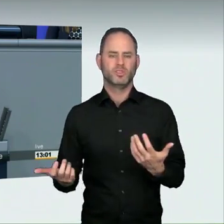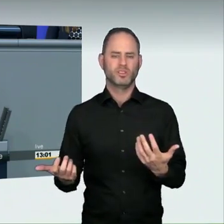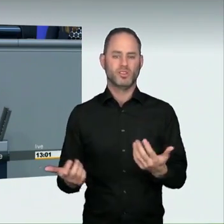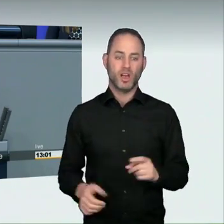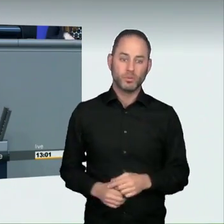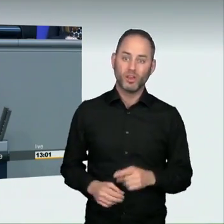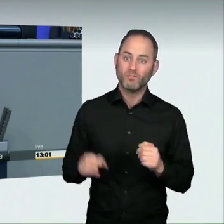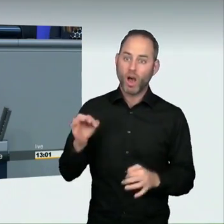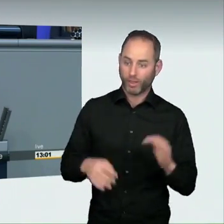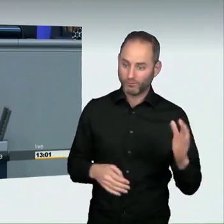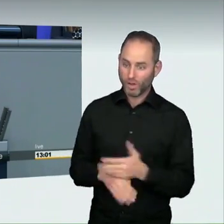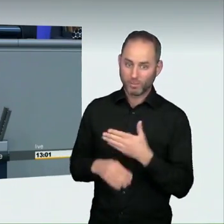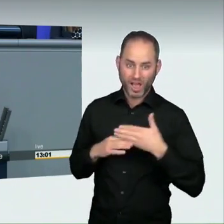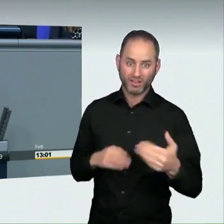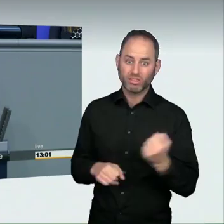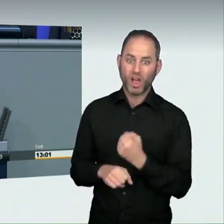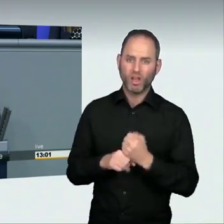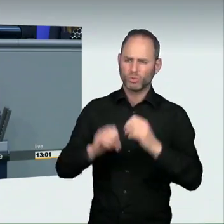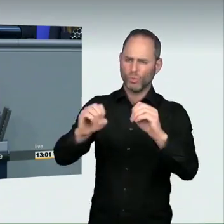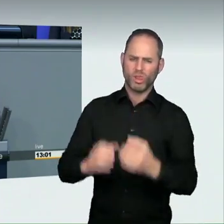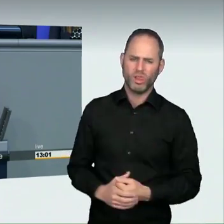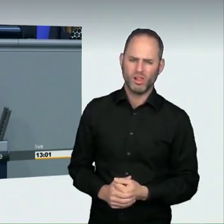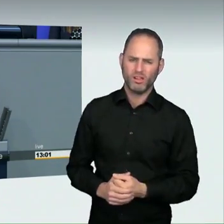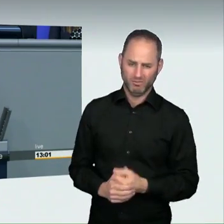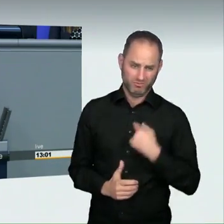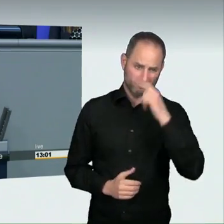meine Damen und Herren. Ich glaube, dass wir andere Regeln brauchen,